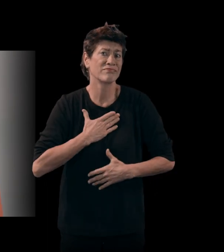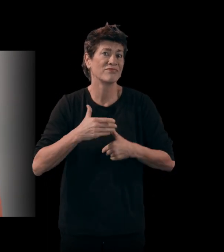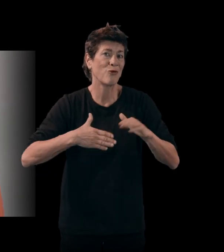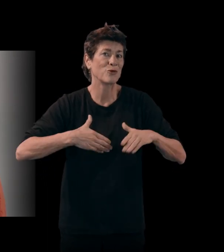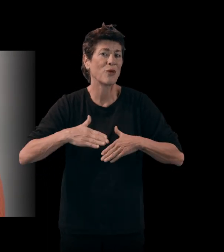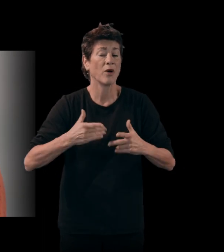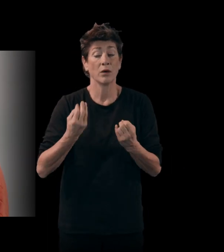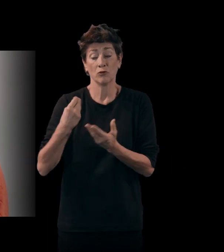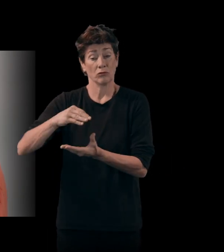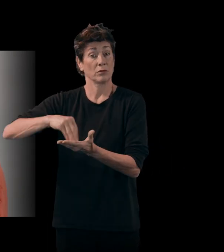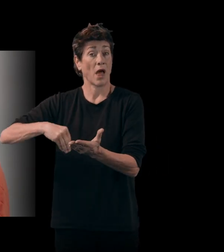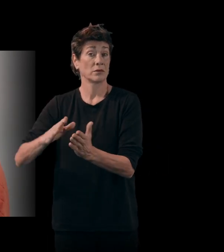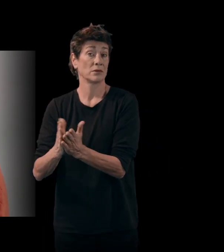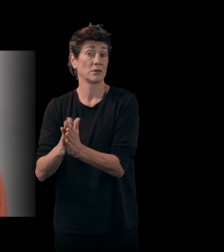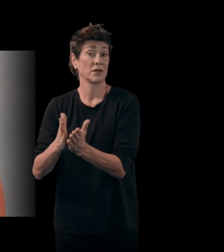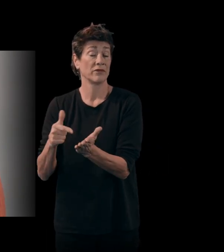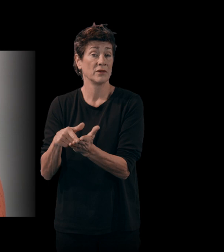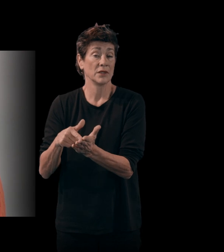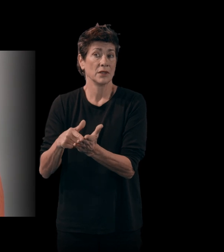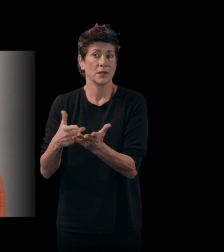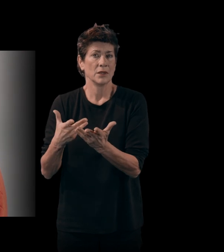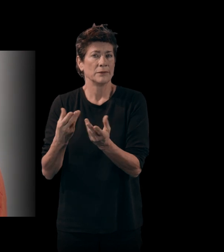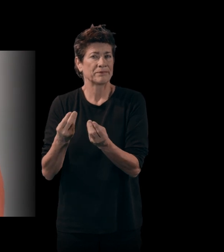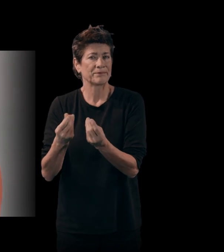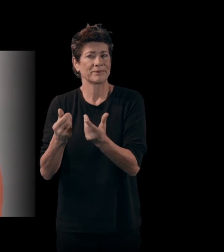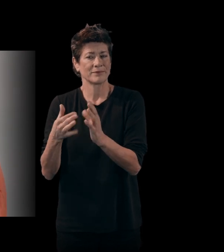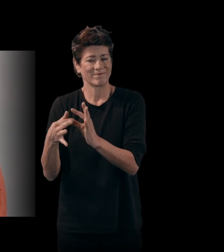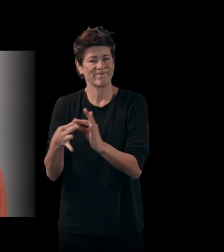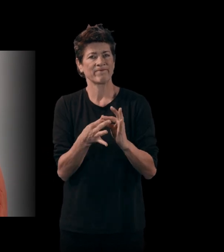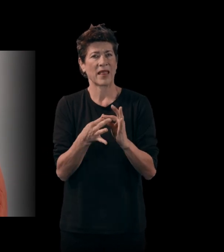Dans ce texte, il y a quelque chose qui est lié à l’énergie de la langue.